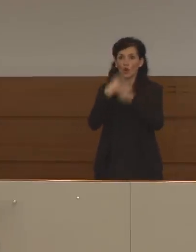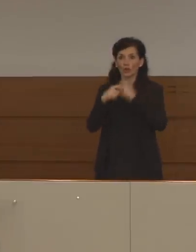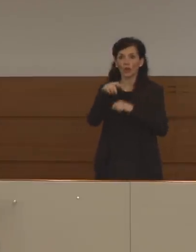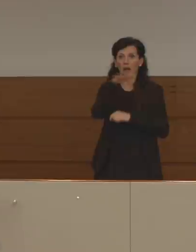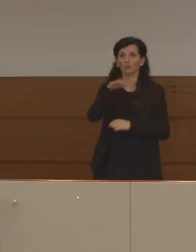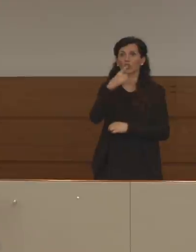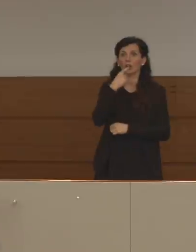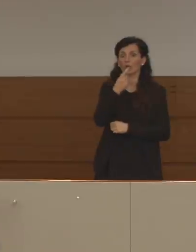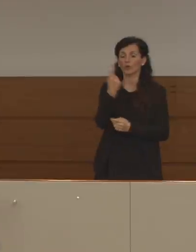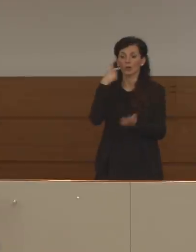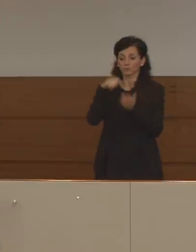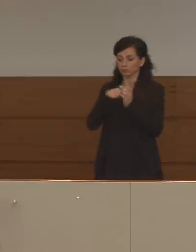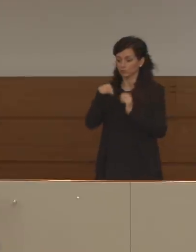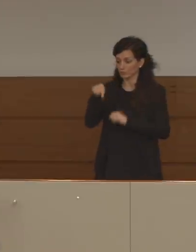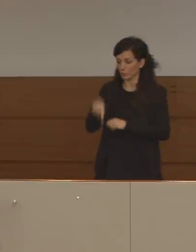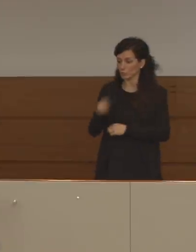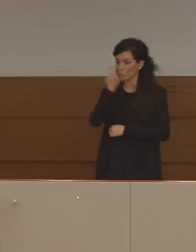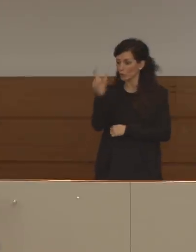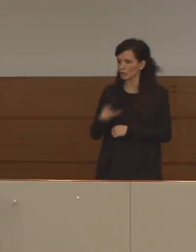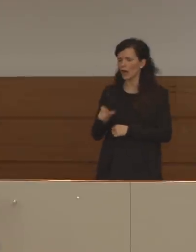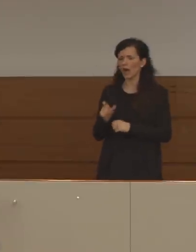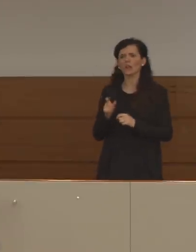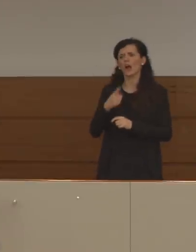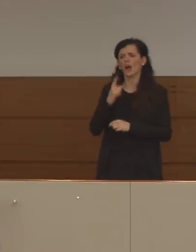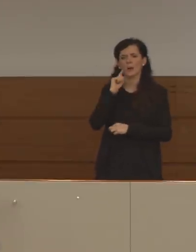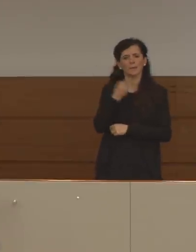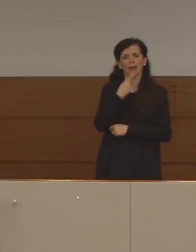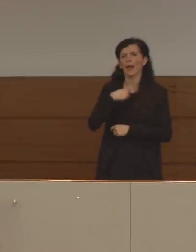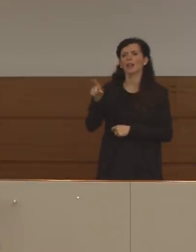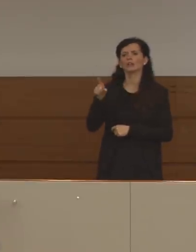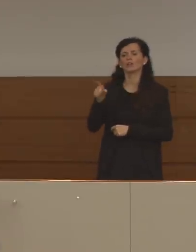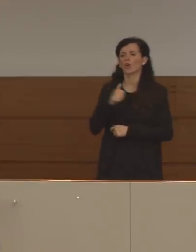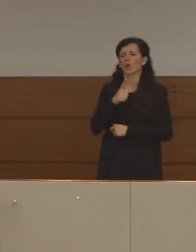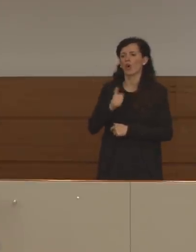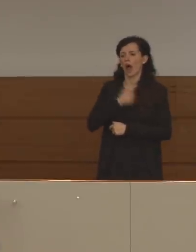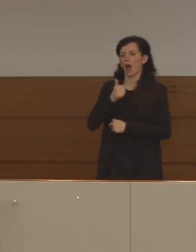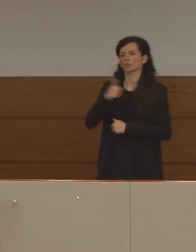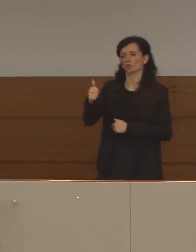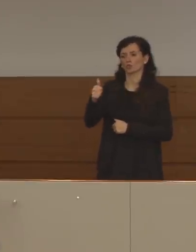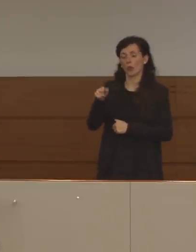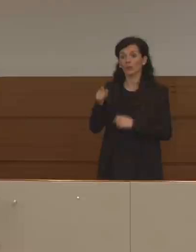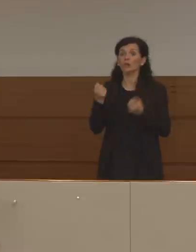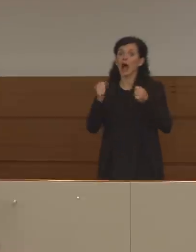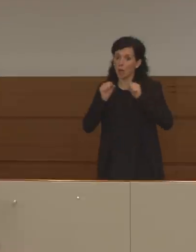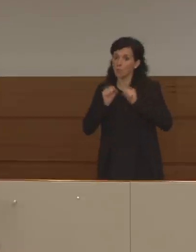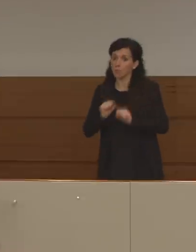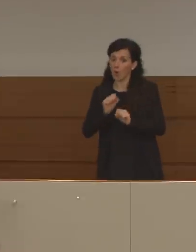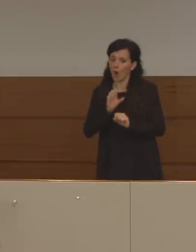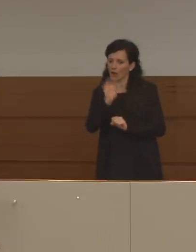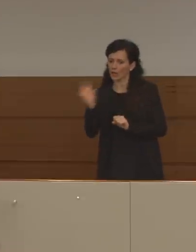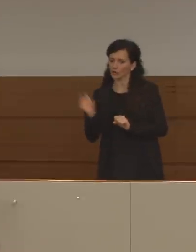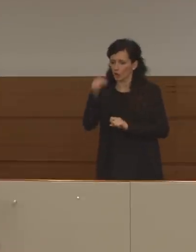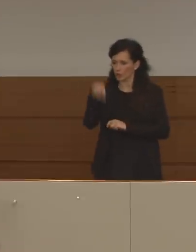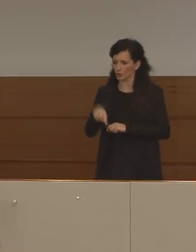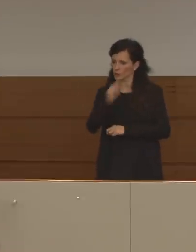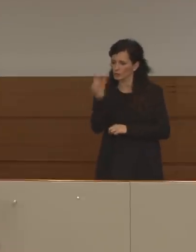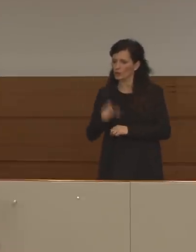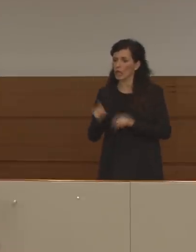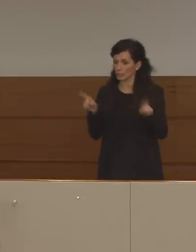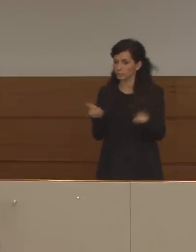dalle zone rosse in Molise, quindi chiedevo se è una misura che si può estendere anche alle altre regioni considerando che le persone continuano a